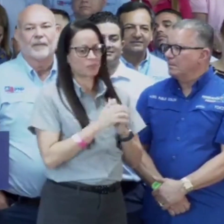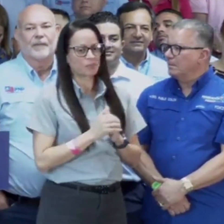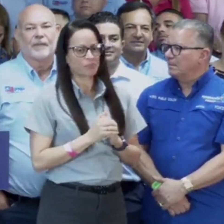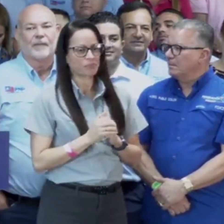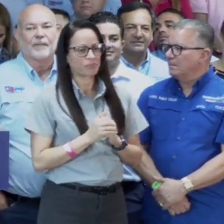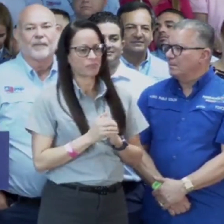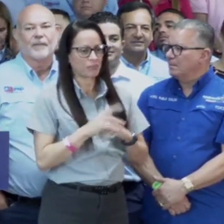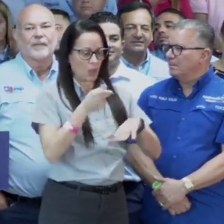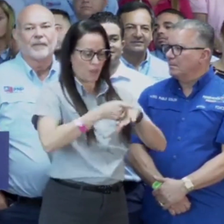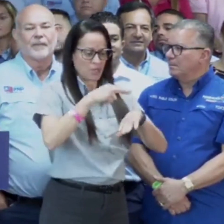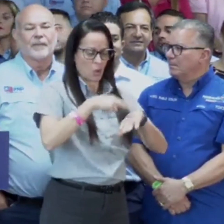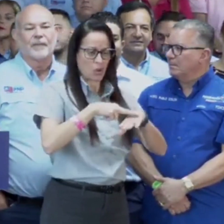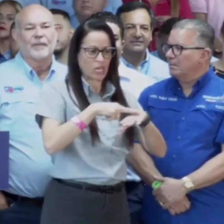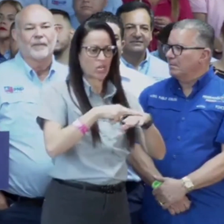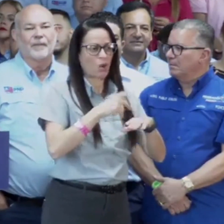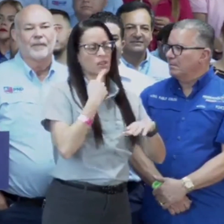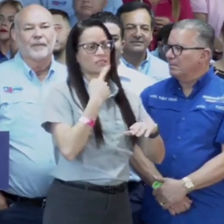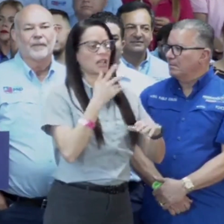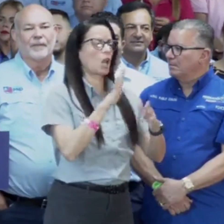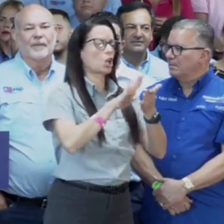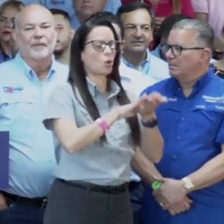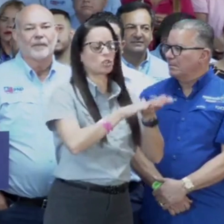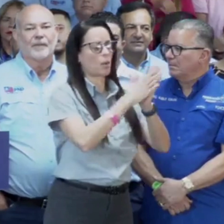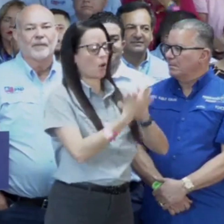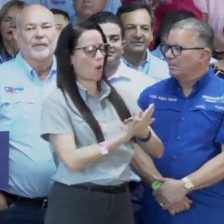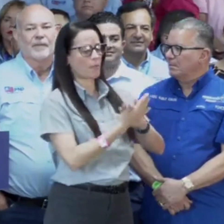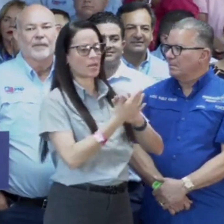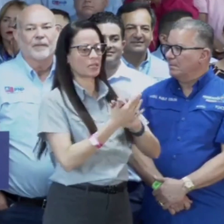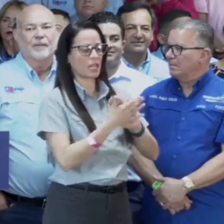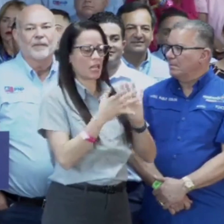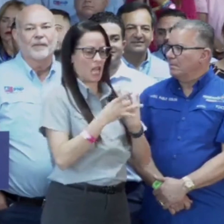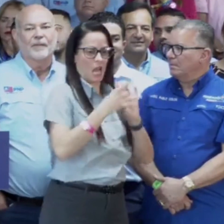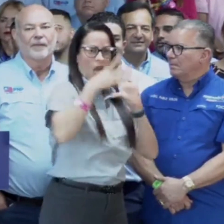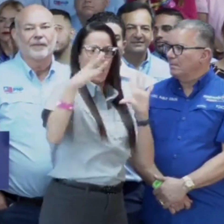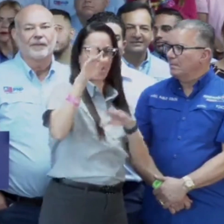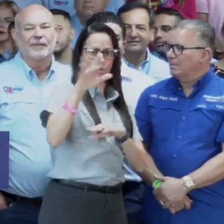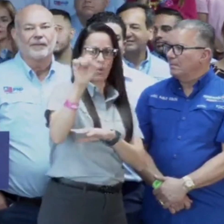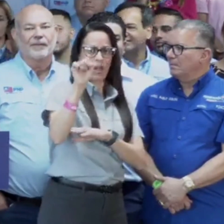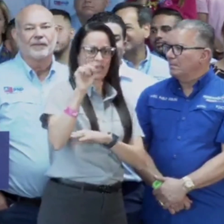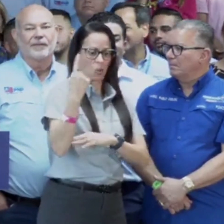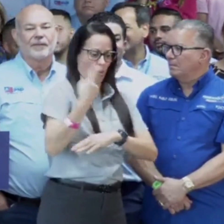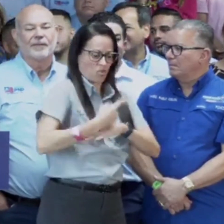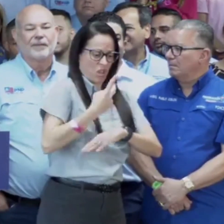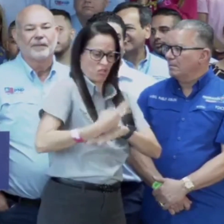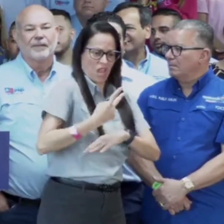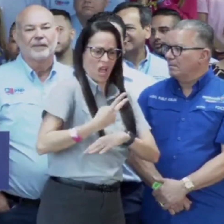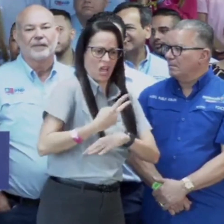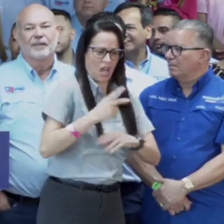no se va a convertir en una independencia de la noche a la mañana Ajá solamente tienen que leer